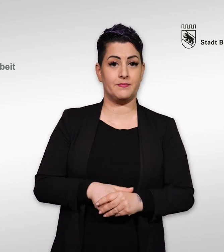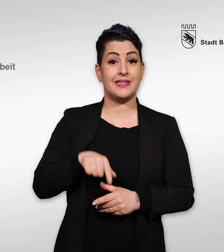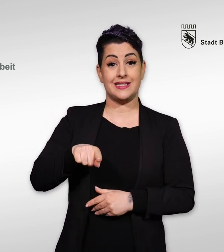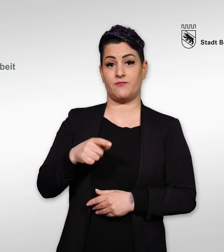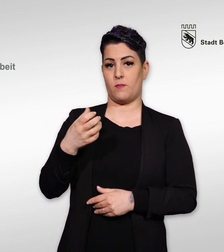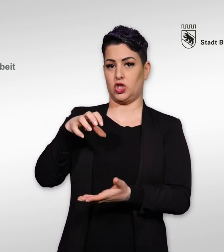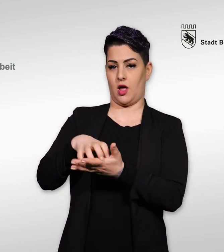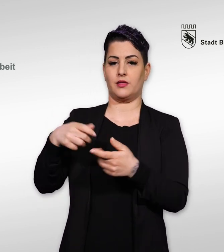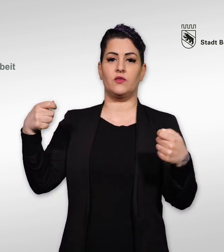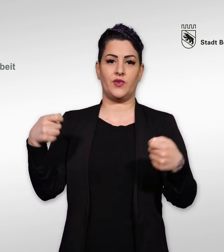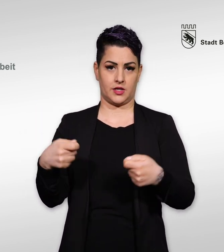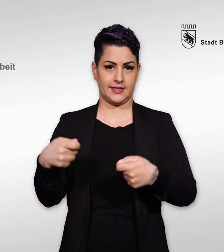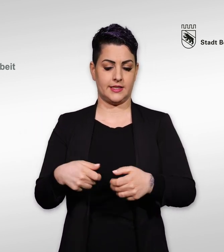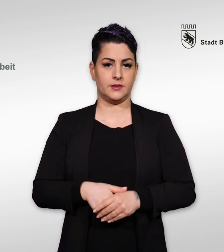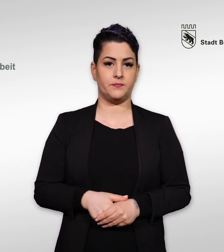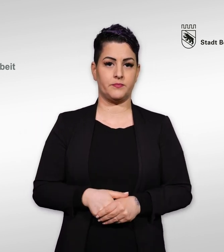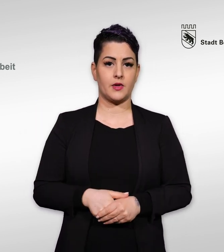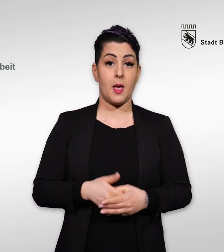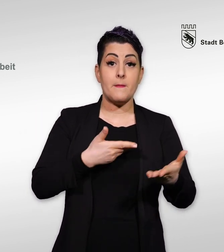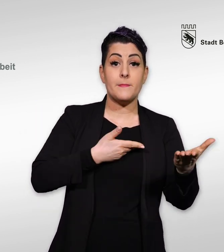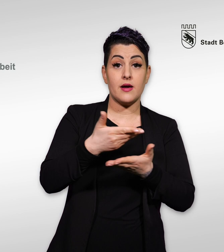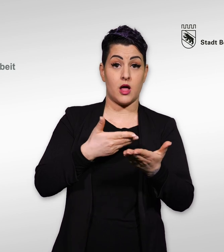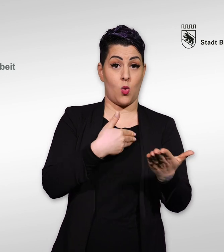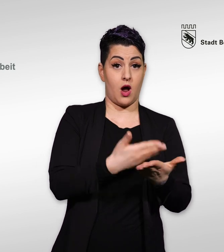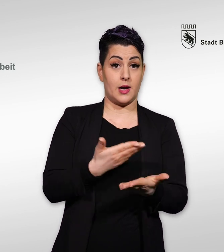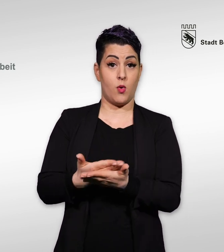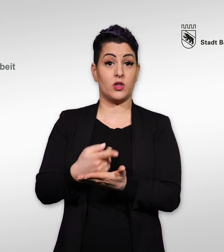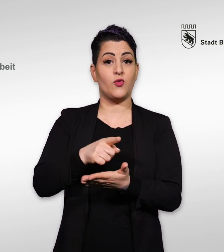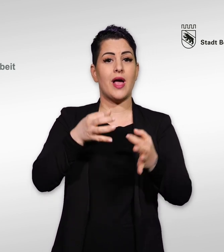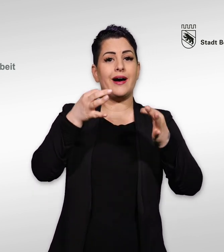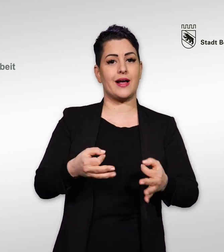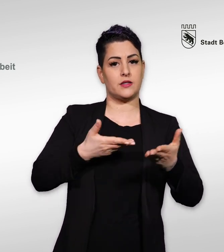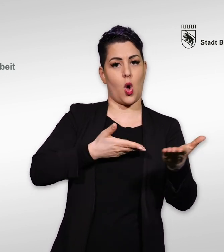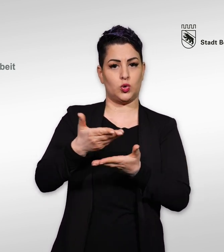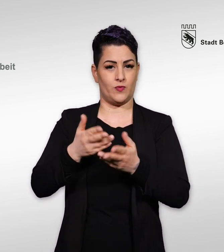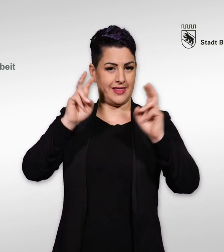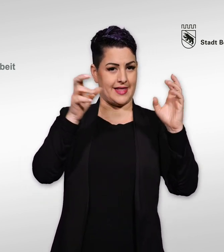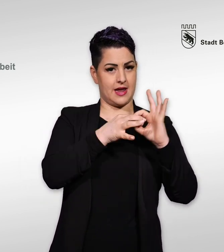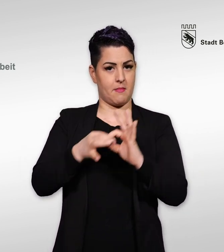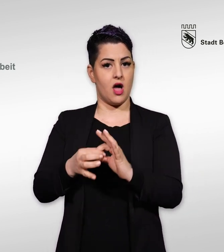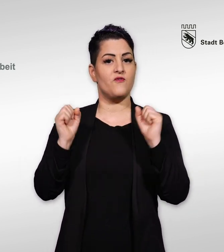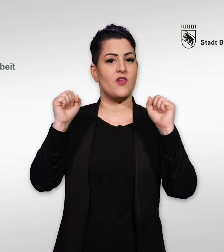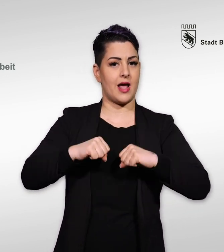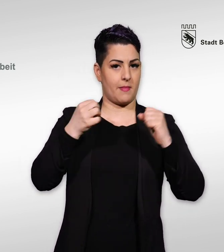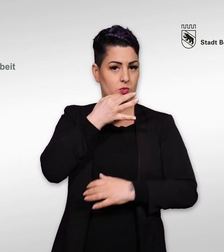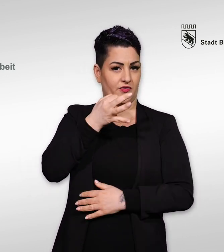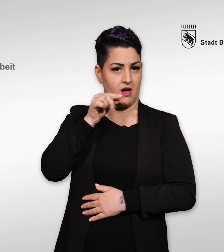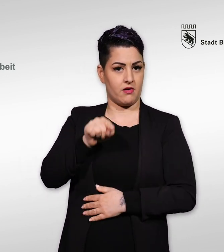des Kantons Bern ein von der Stadt Bern finanziertes Beratungsangebot für Rechtsauskünfte zu Vereinbarkeitsfragen.